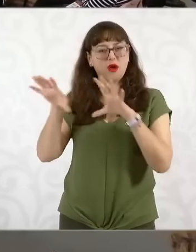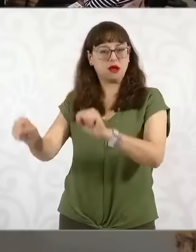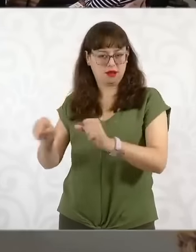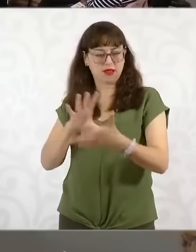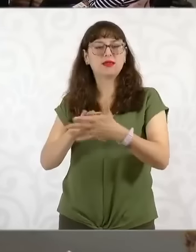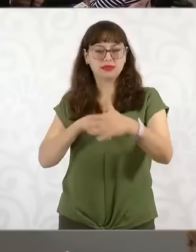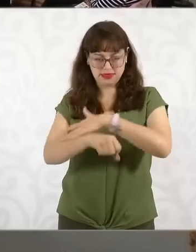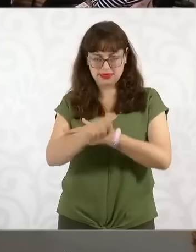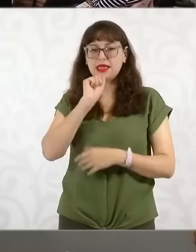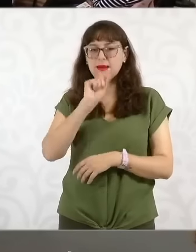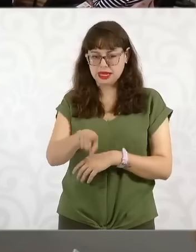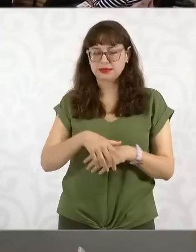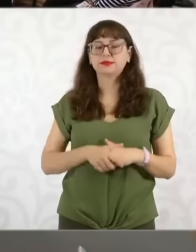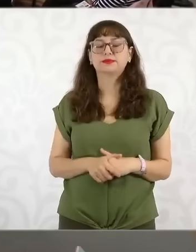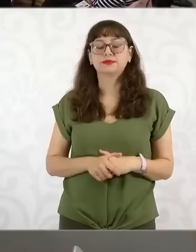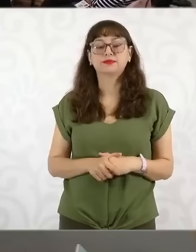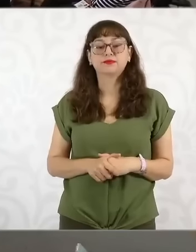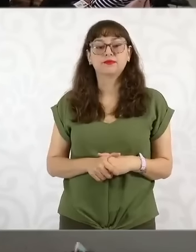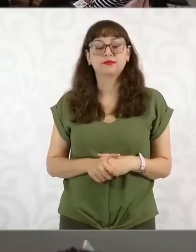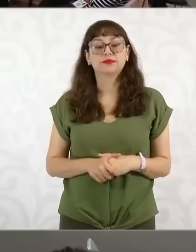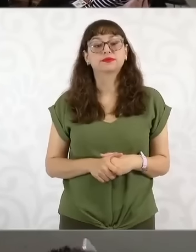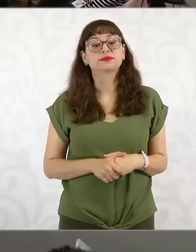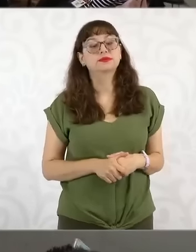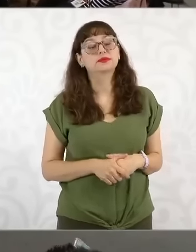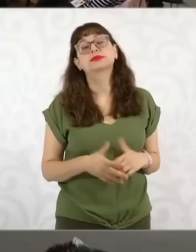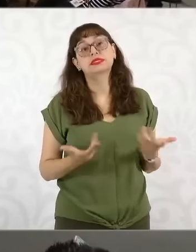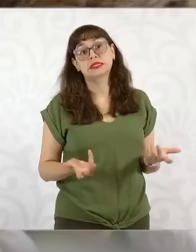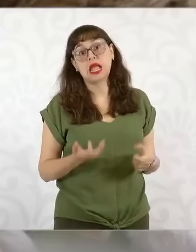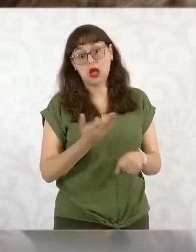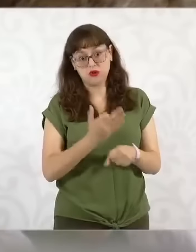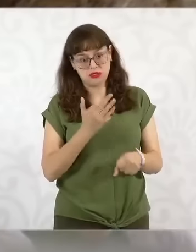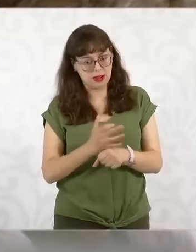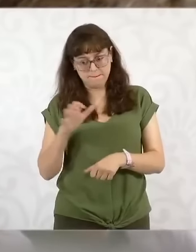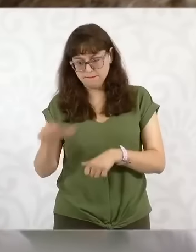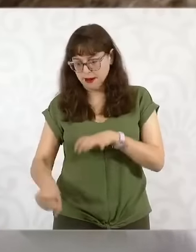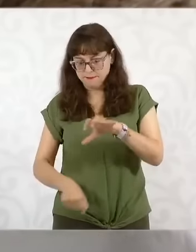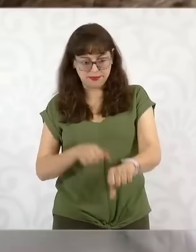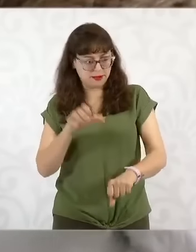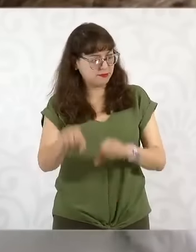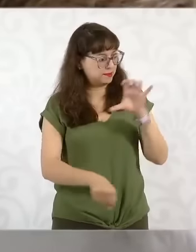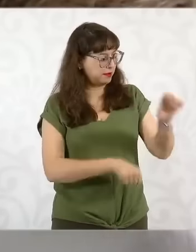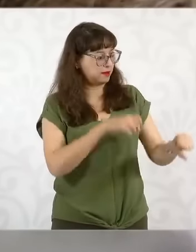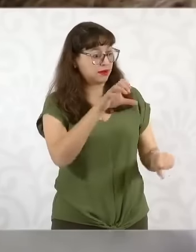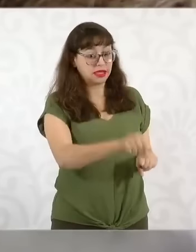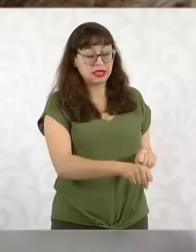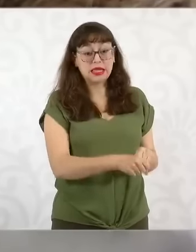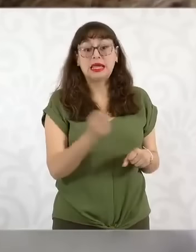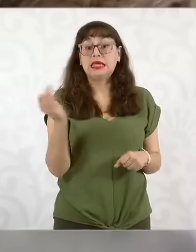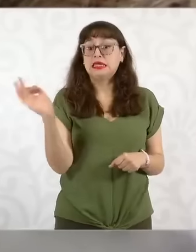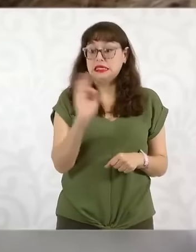conocer aquí. Y después de eh esta operación, ¿se prevé reforzar los elementos en Uruapan,